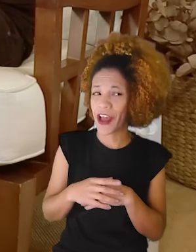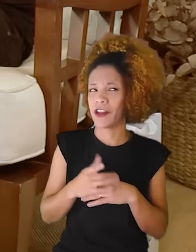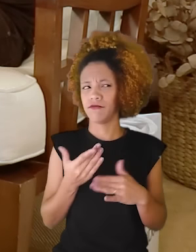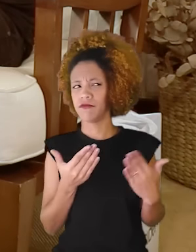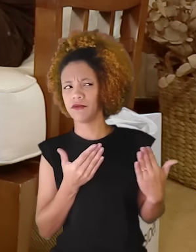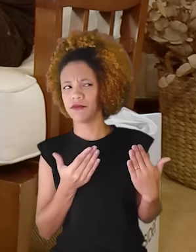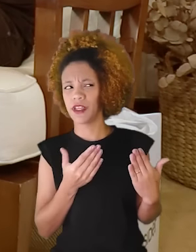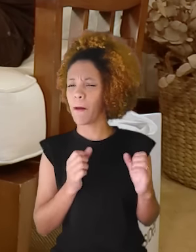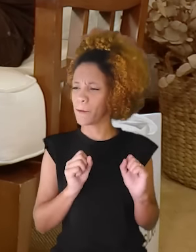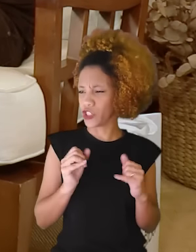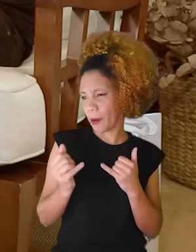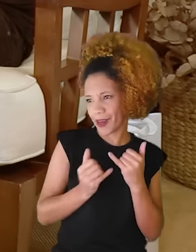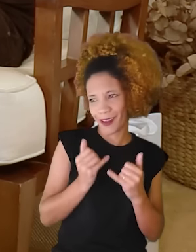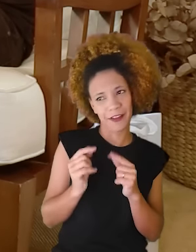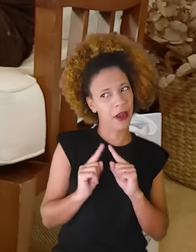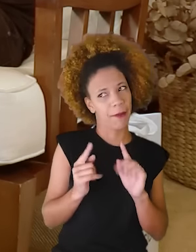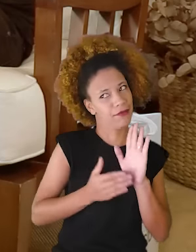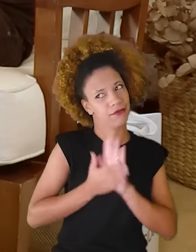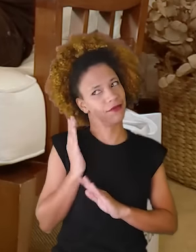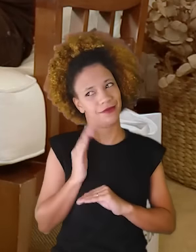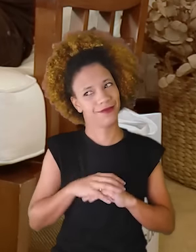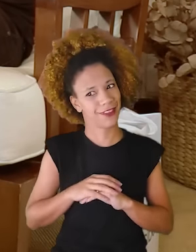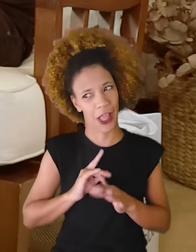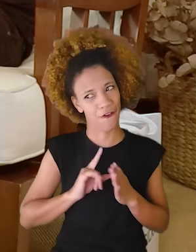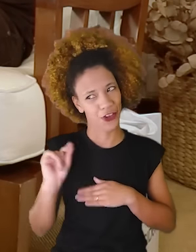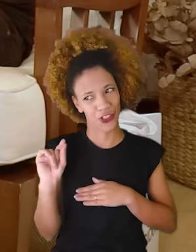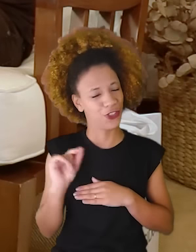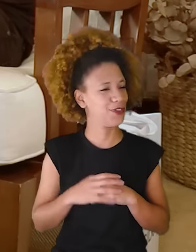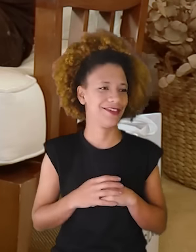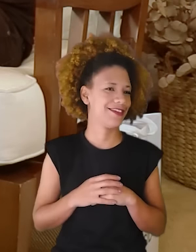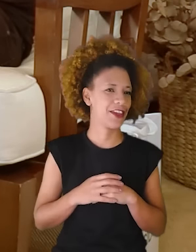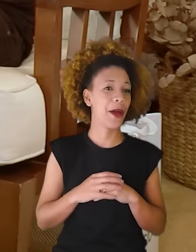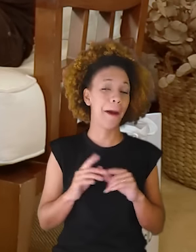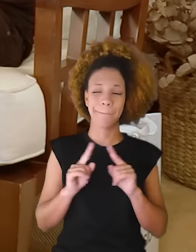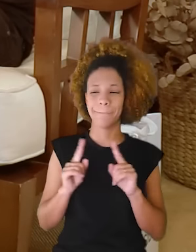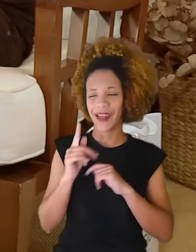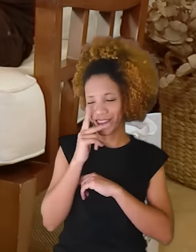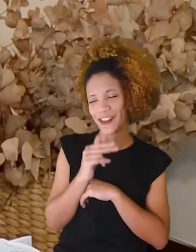suspeitou que pudesse ser brincadeira mas vai que né vai que né Aí ele mas ele já chegou com você